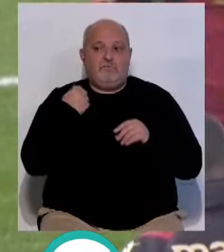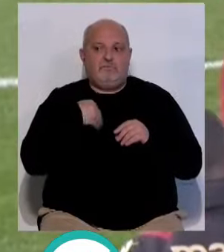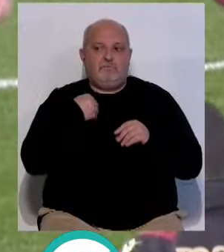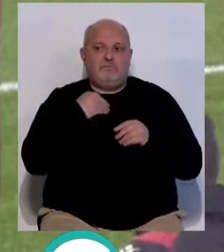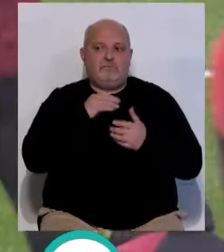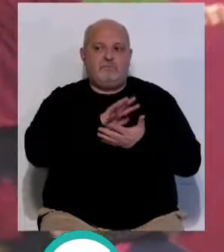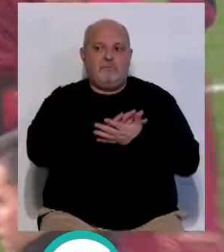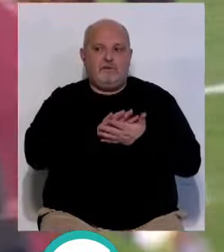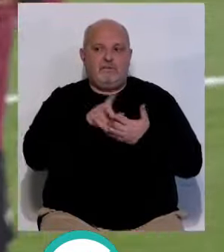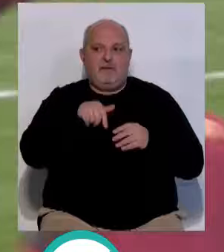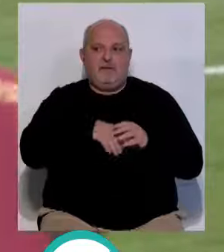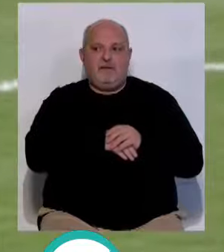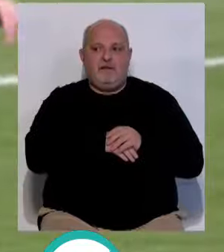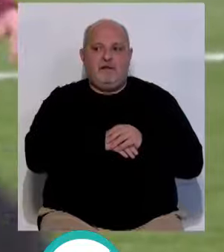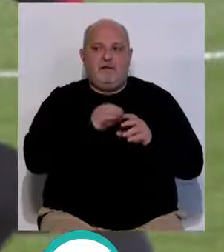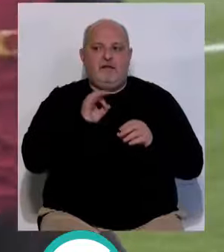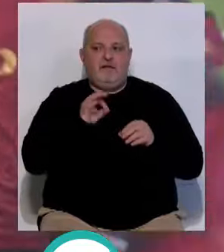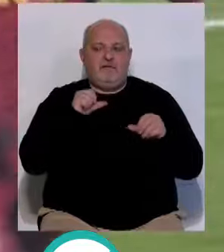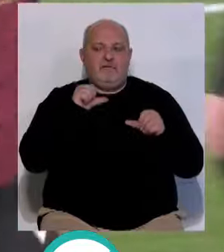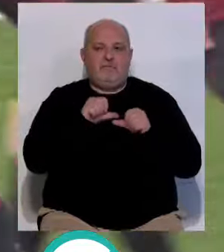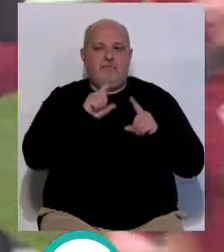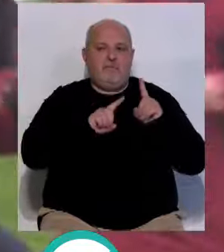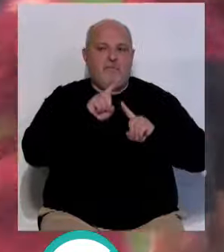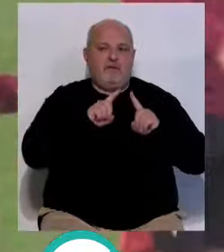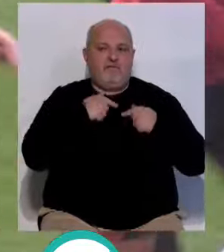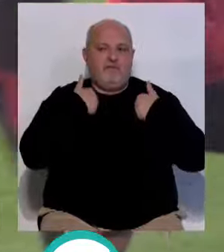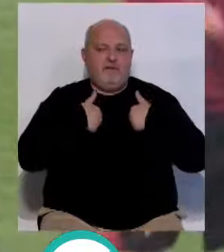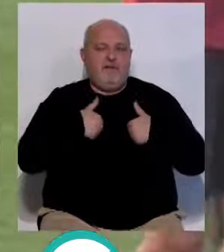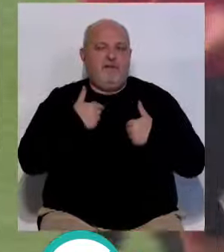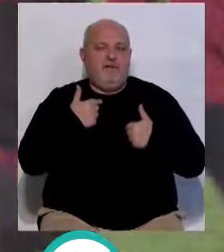muchísimo de menos no es cierto que ha tenido ciertos problemas físicos porque la han mermado